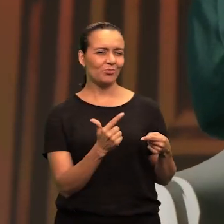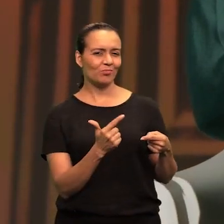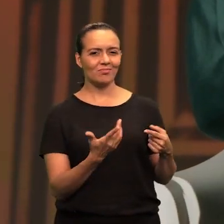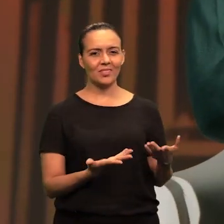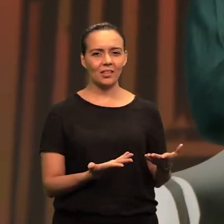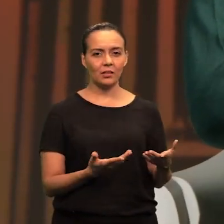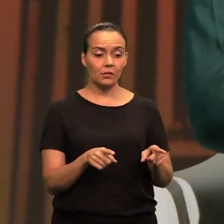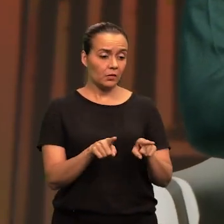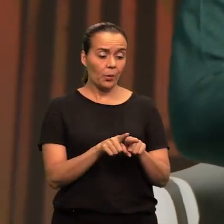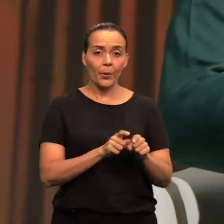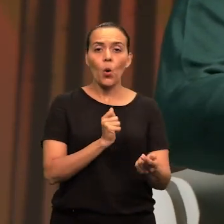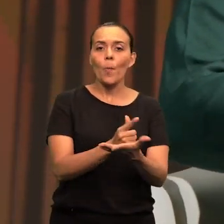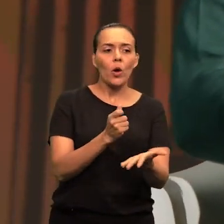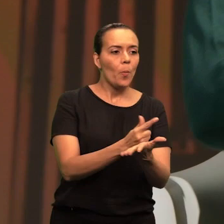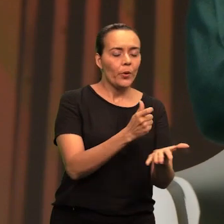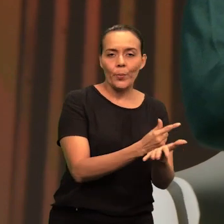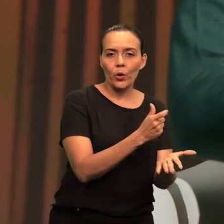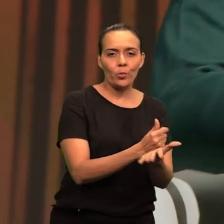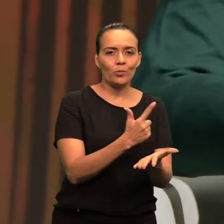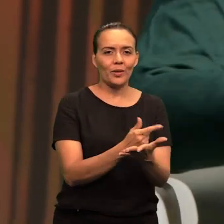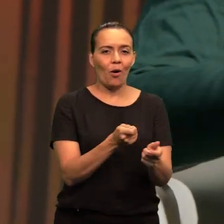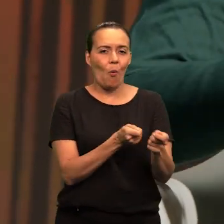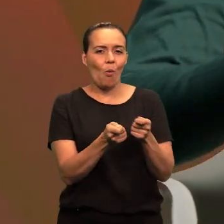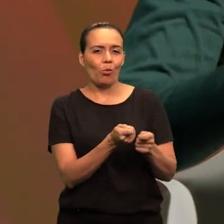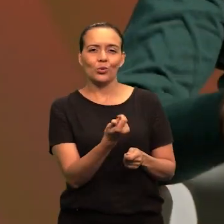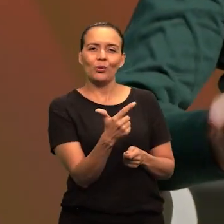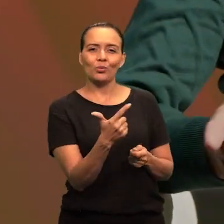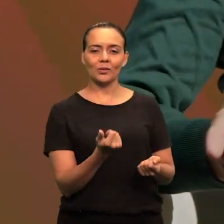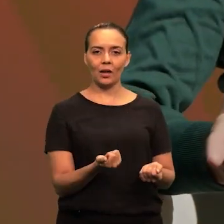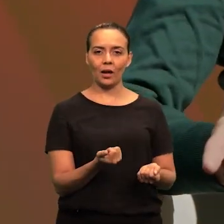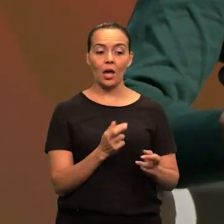muitas vezes no padrão de consumo, e até mesmo nos relacionamentos.